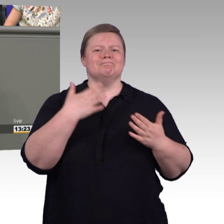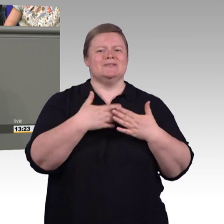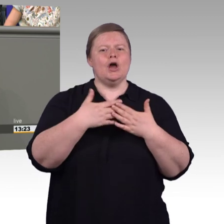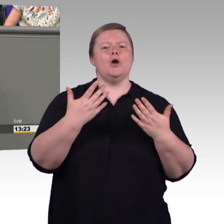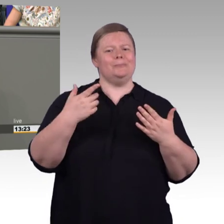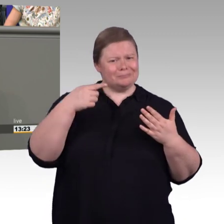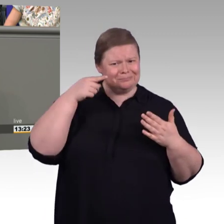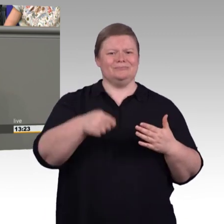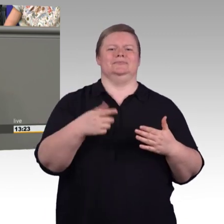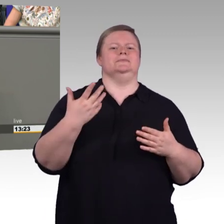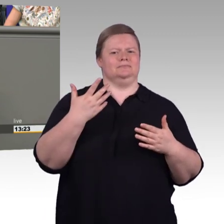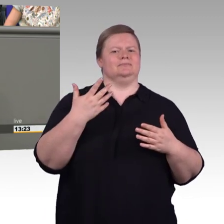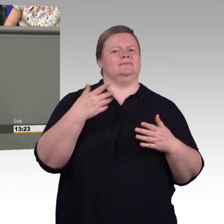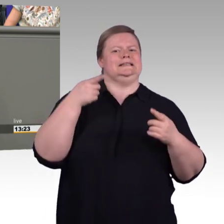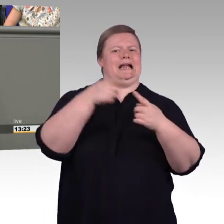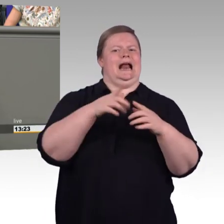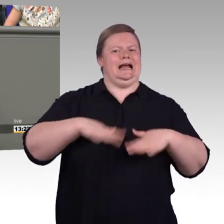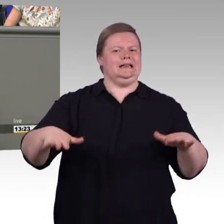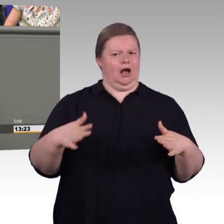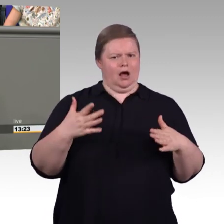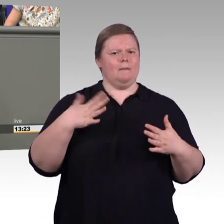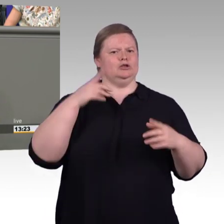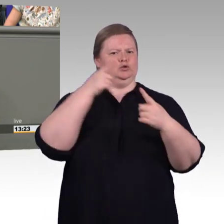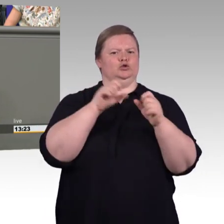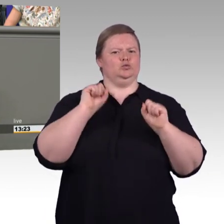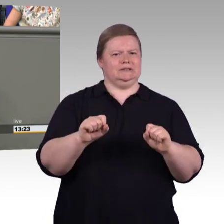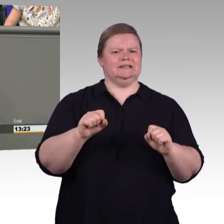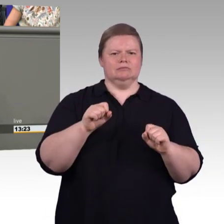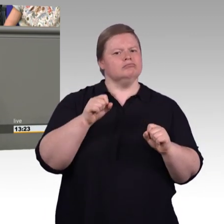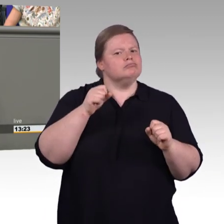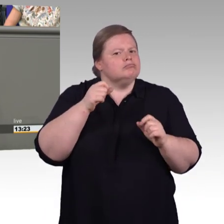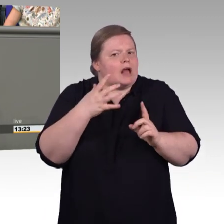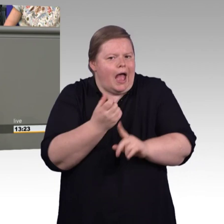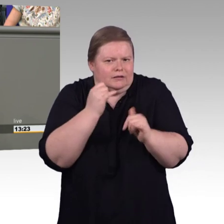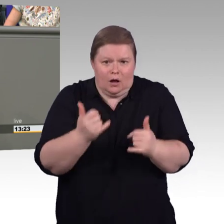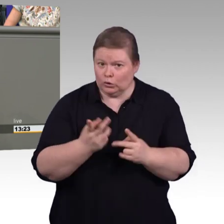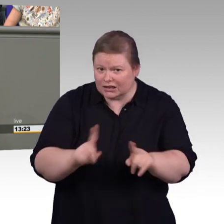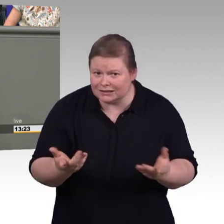Aber die Kinder können ihre Rechte als Kinder selbst nicht einfordern oder nicht durch